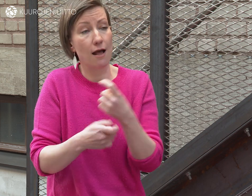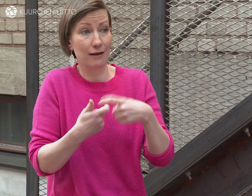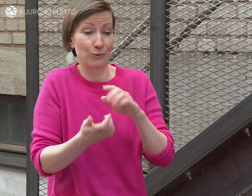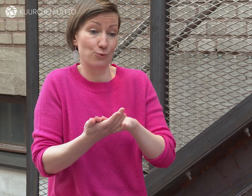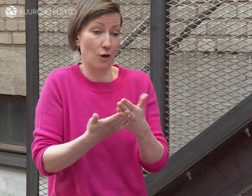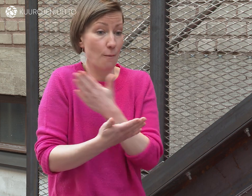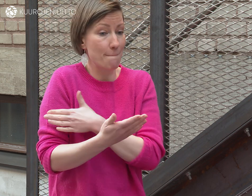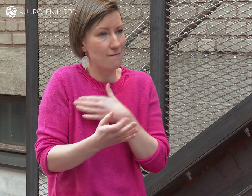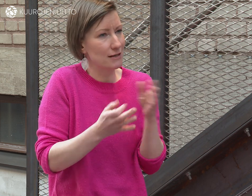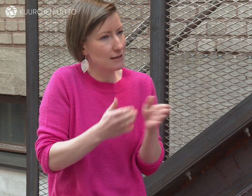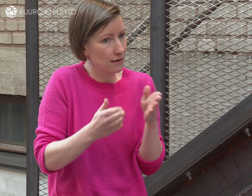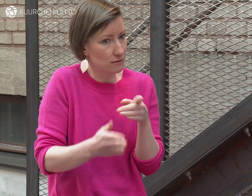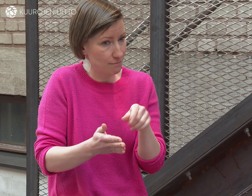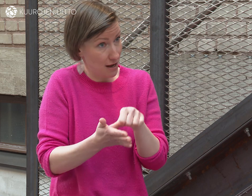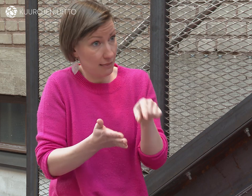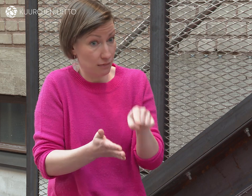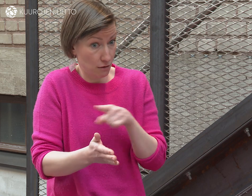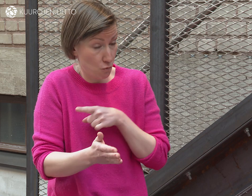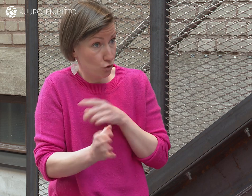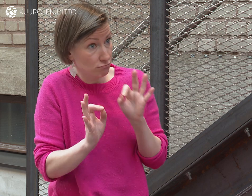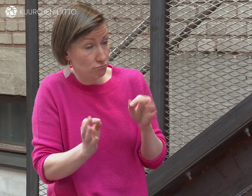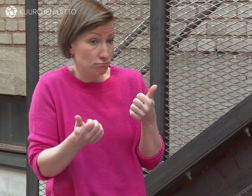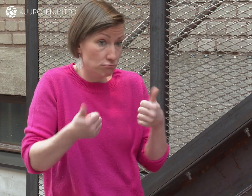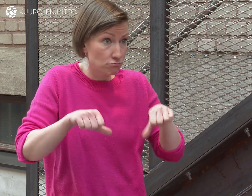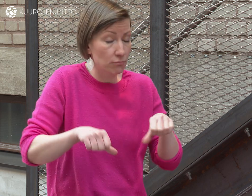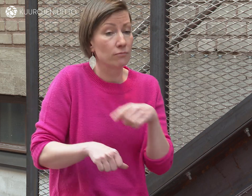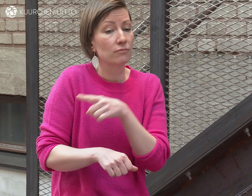tulkkauspalvelun hankinnan tilanteesta.